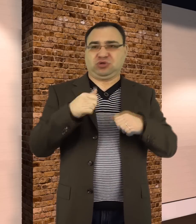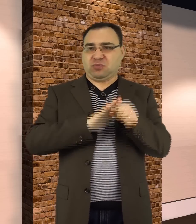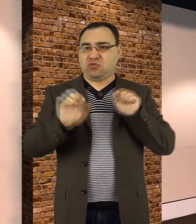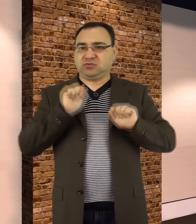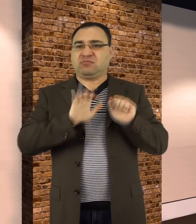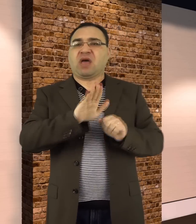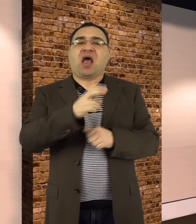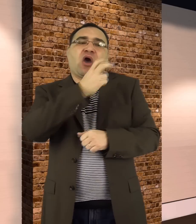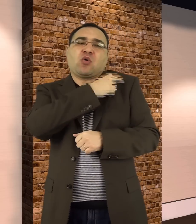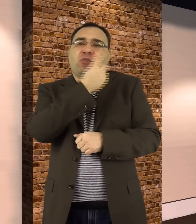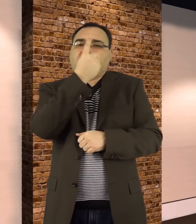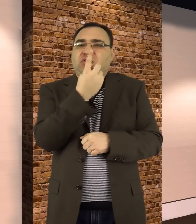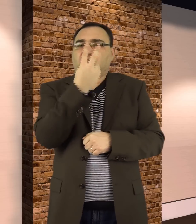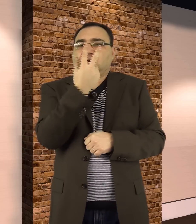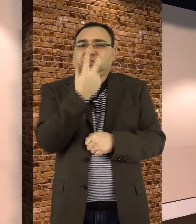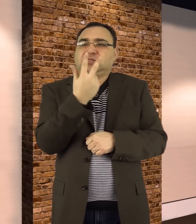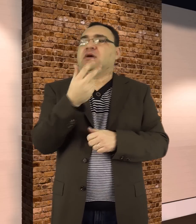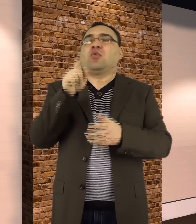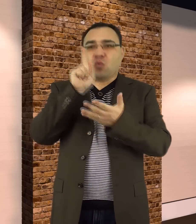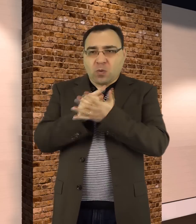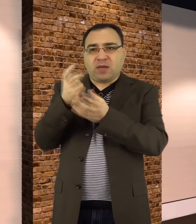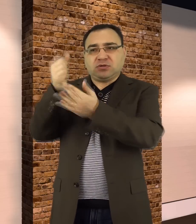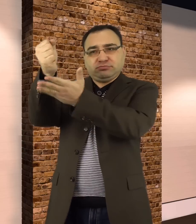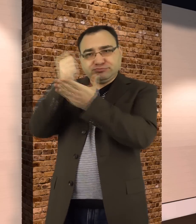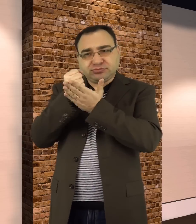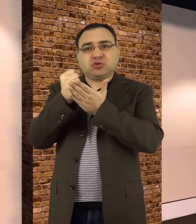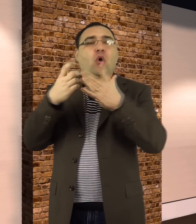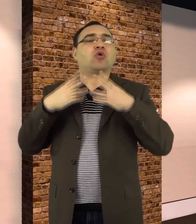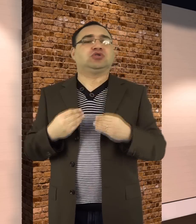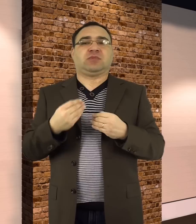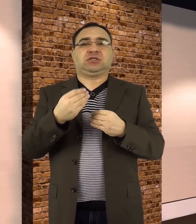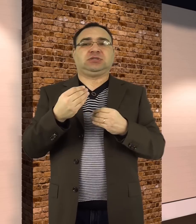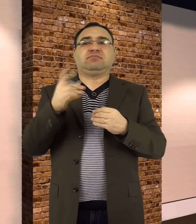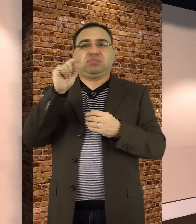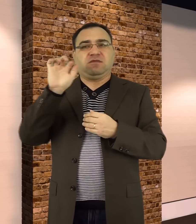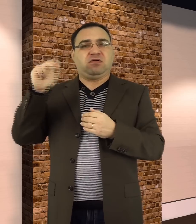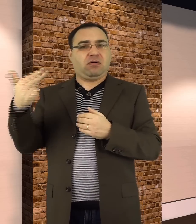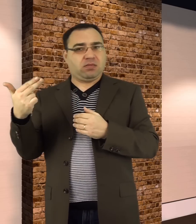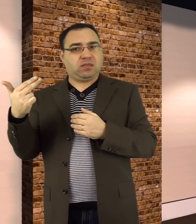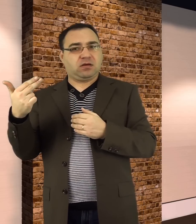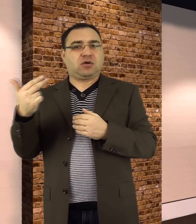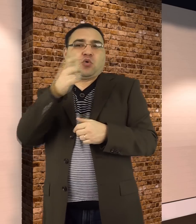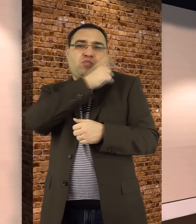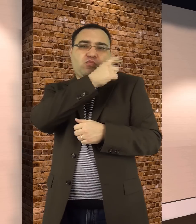Osoby niepełnosprawne mające stopnie niepełnosprawności otrzymały dofinansowanie z PFRON do swojego wynagrodzenia.